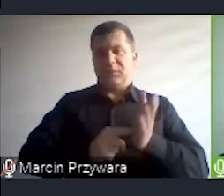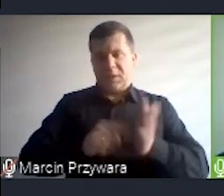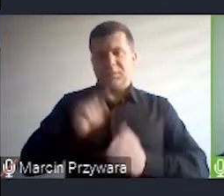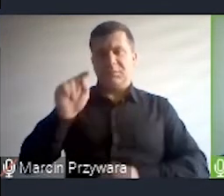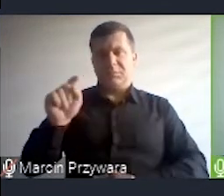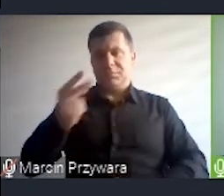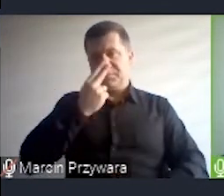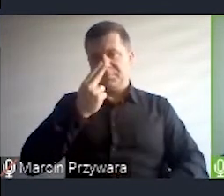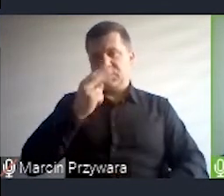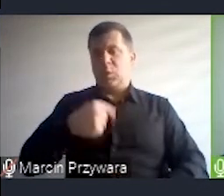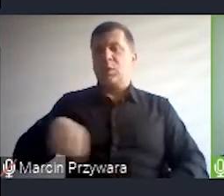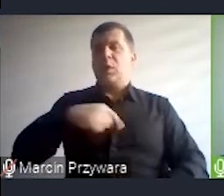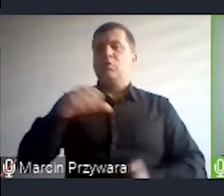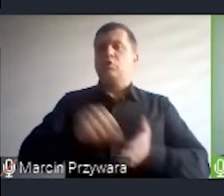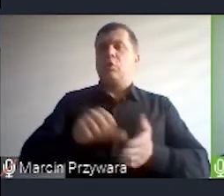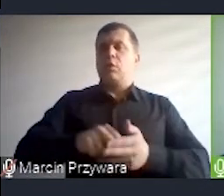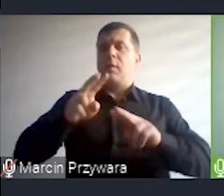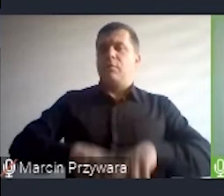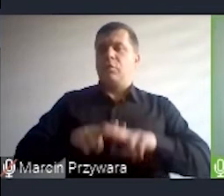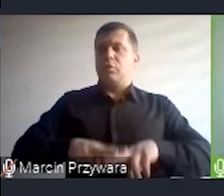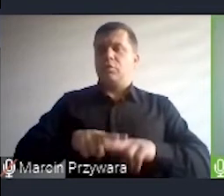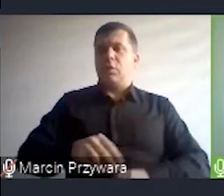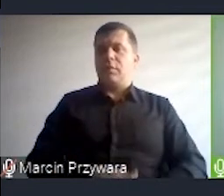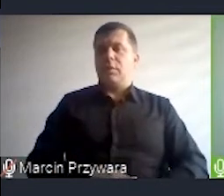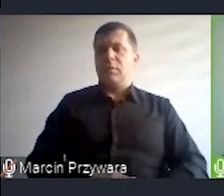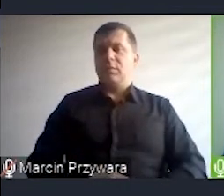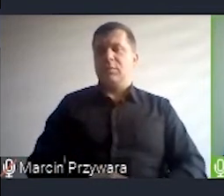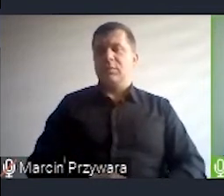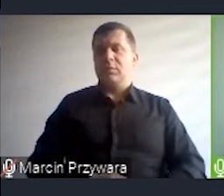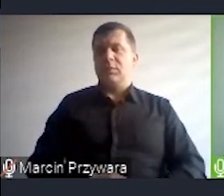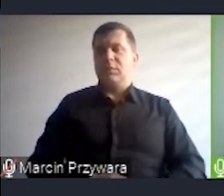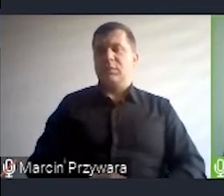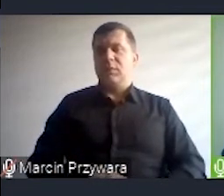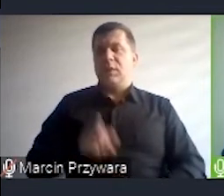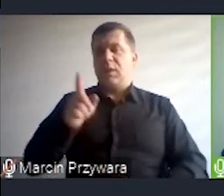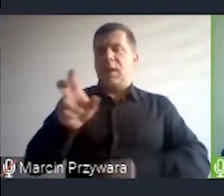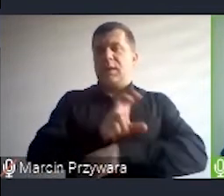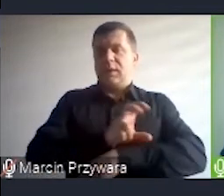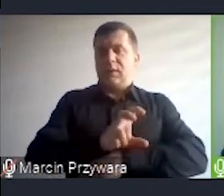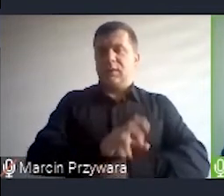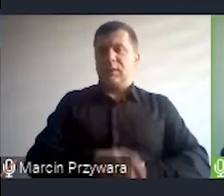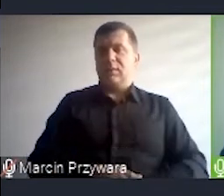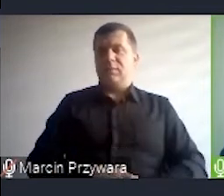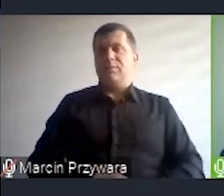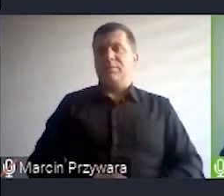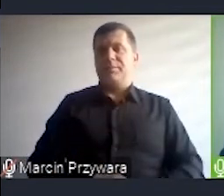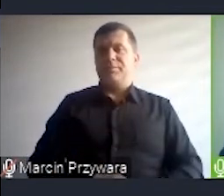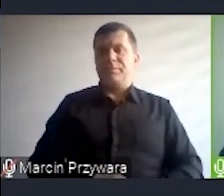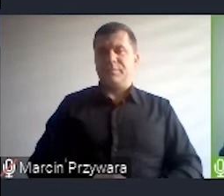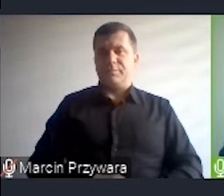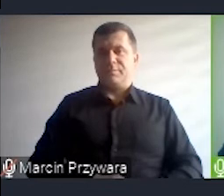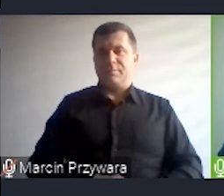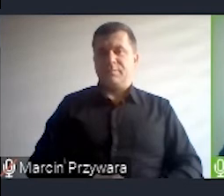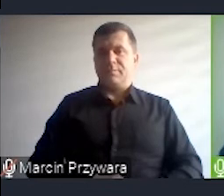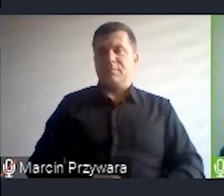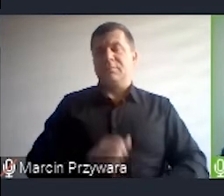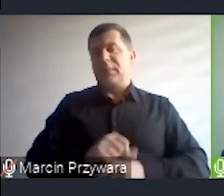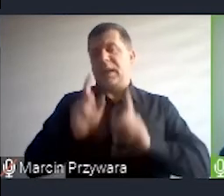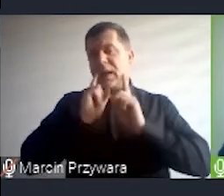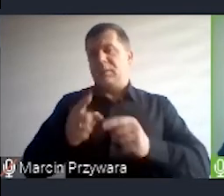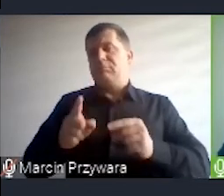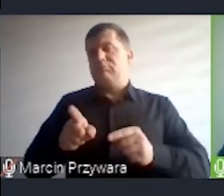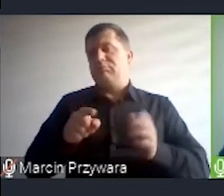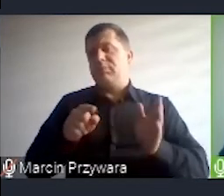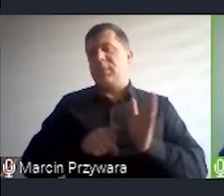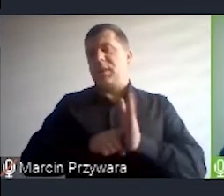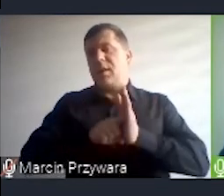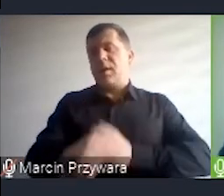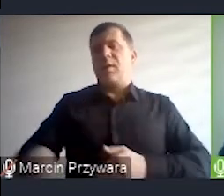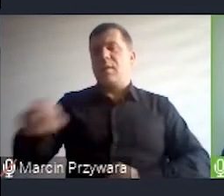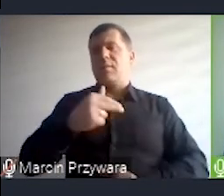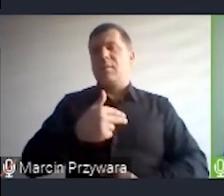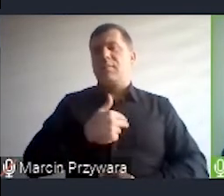U nas w środowisku funduszowym ta technika jest raczej przeznaczona dla maszyn,